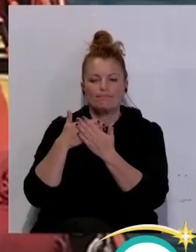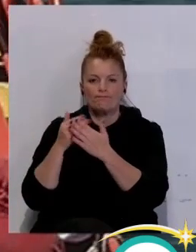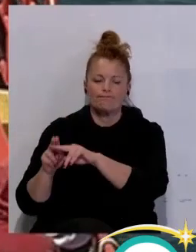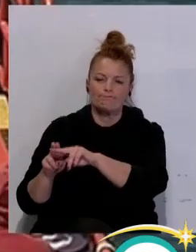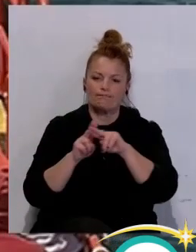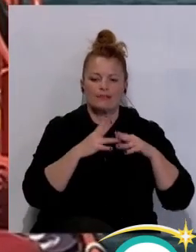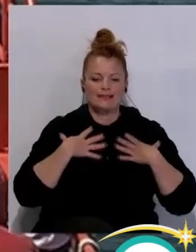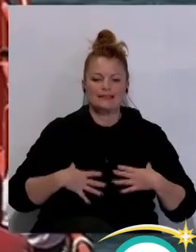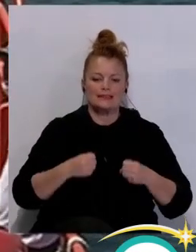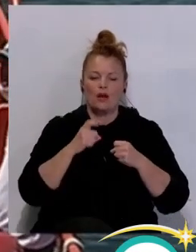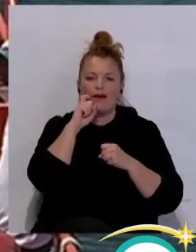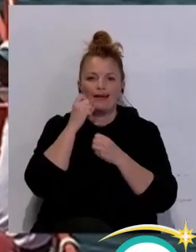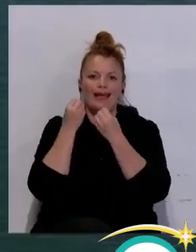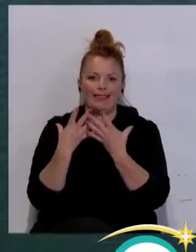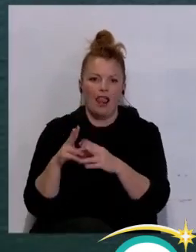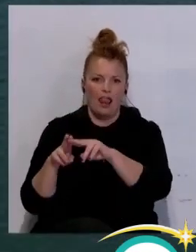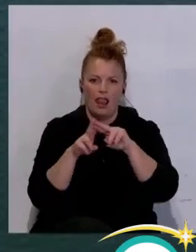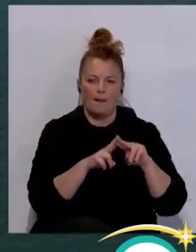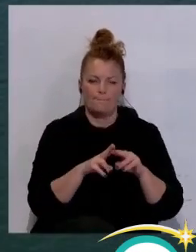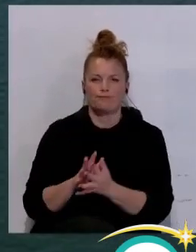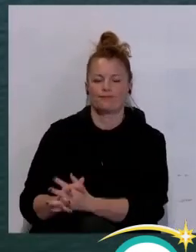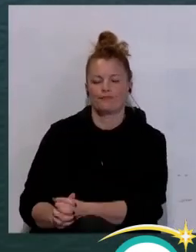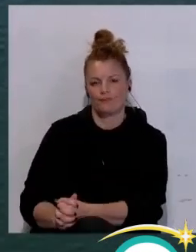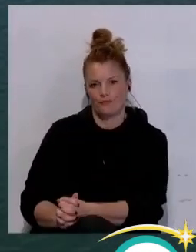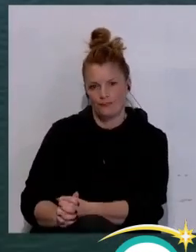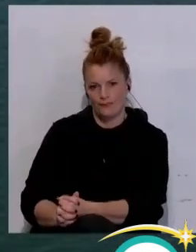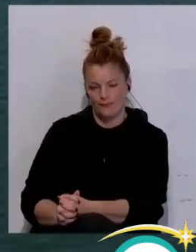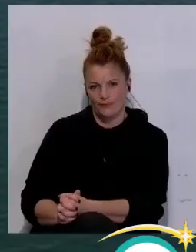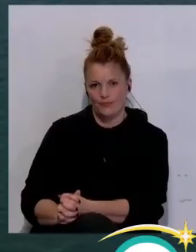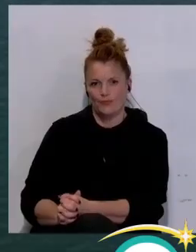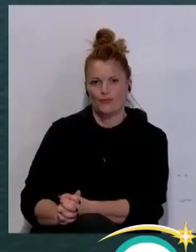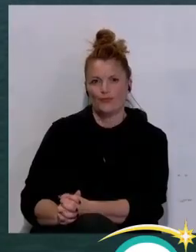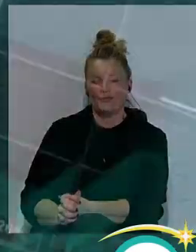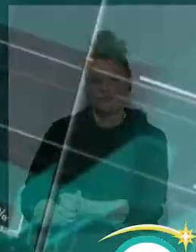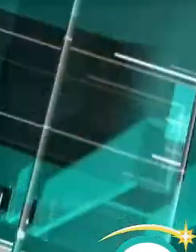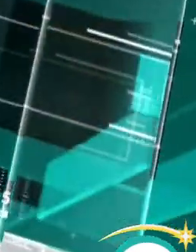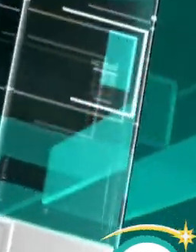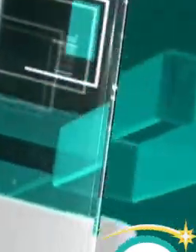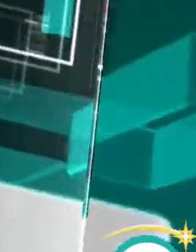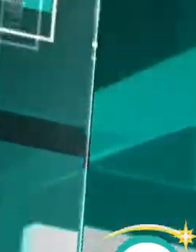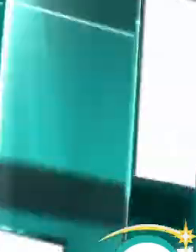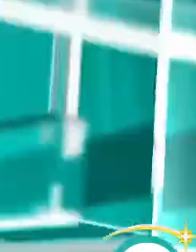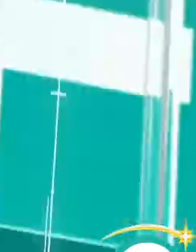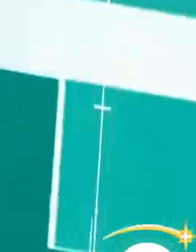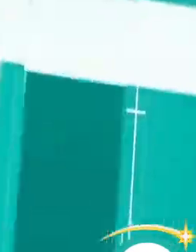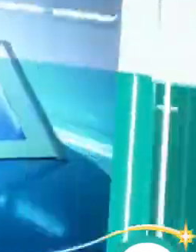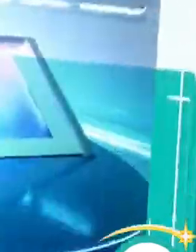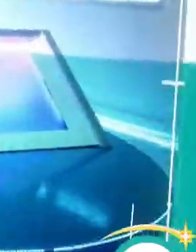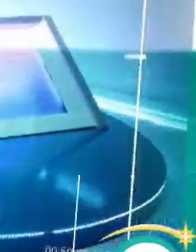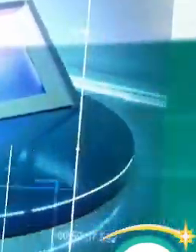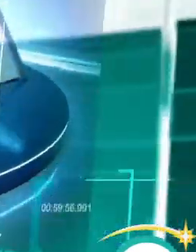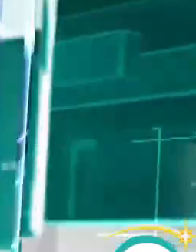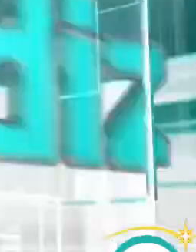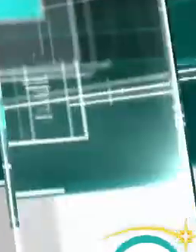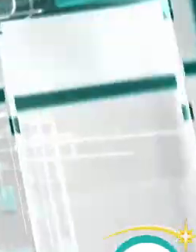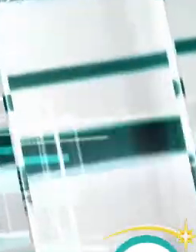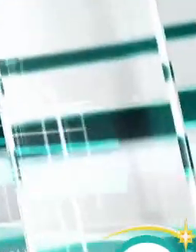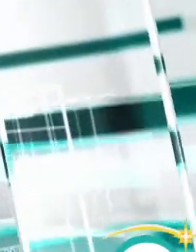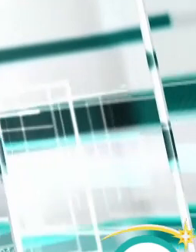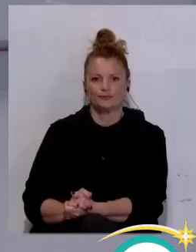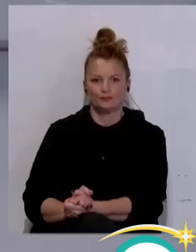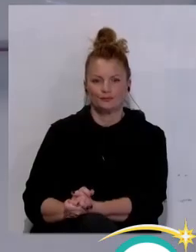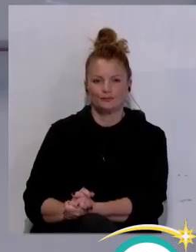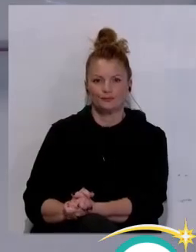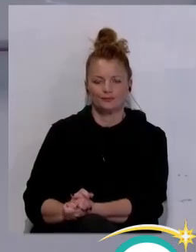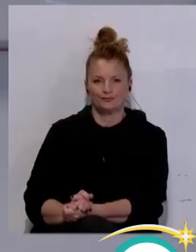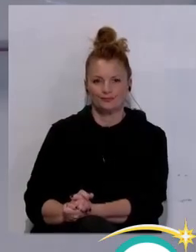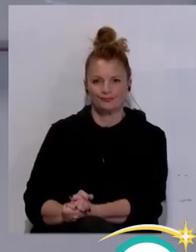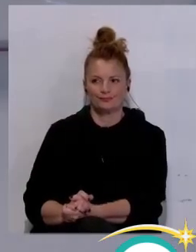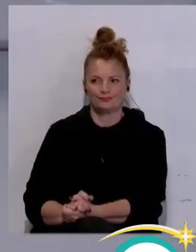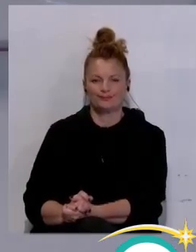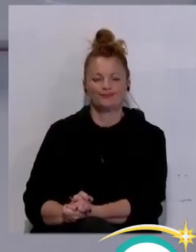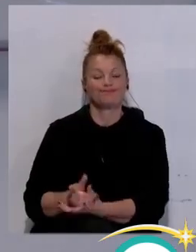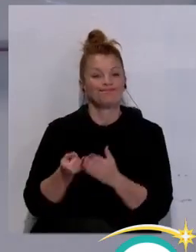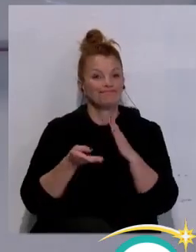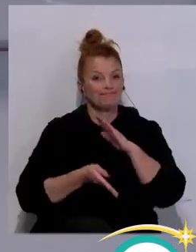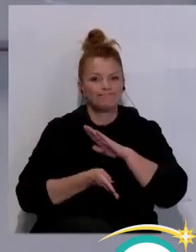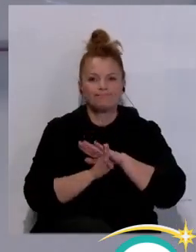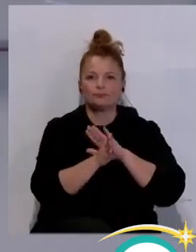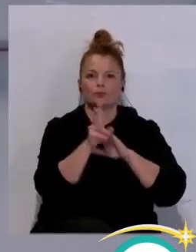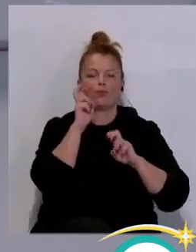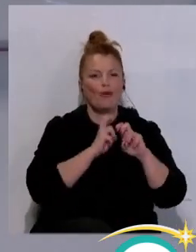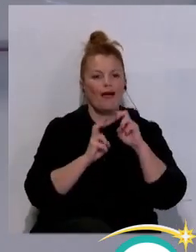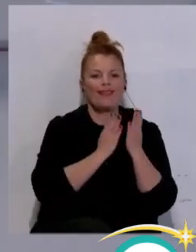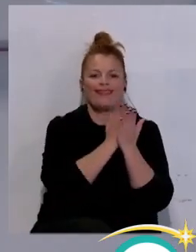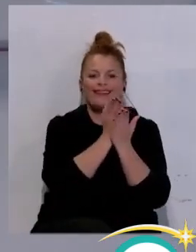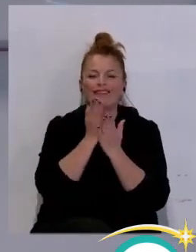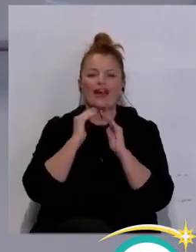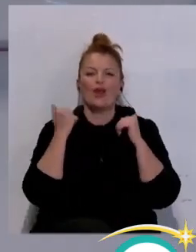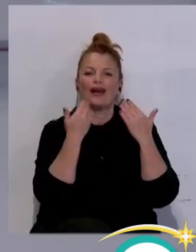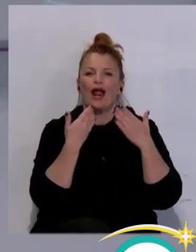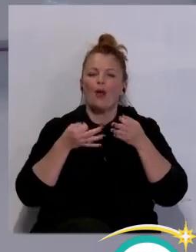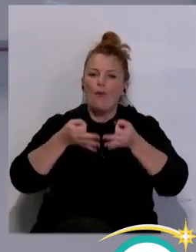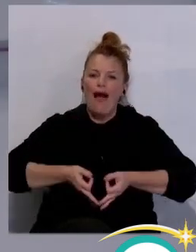salud seguimos buscando alternativas a los regalos tradicionales en el pequeño